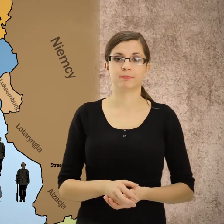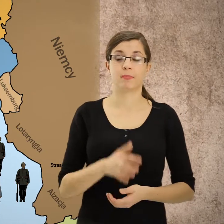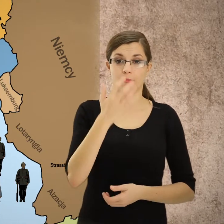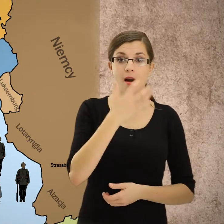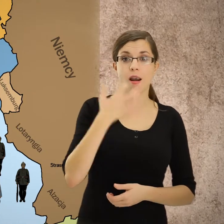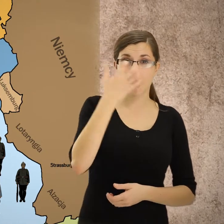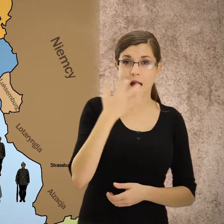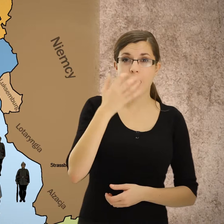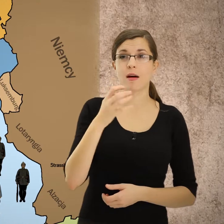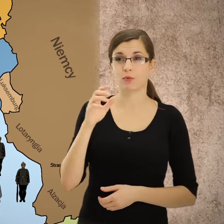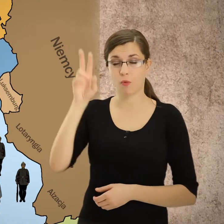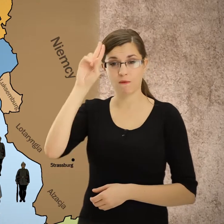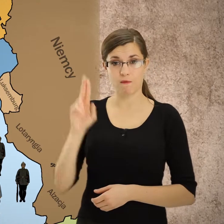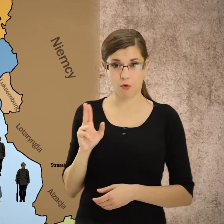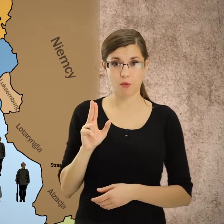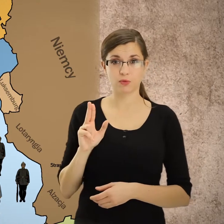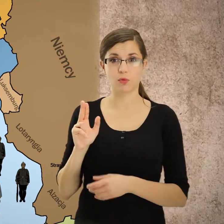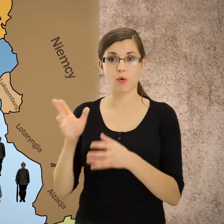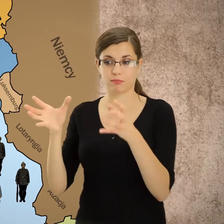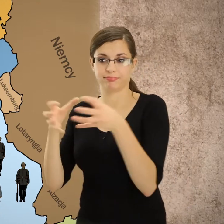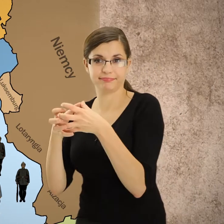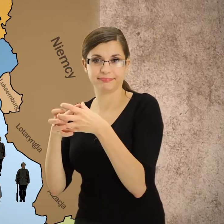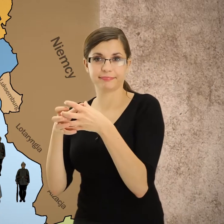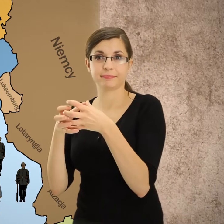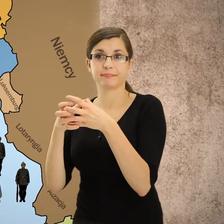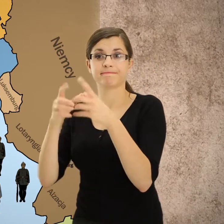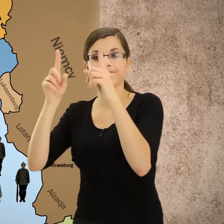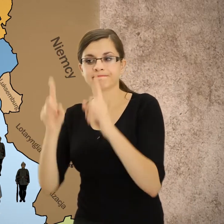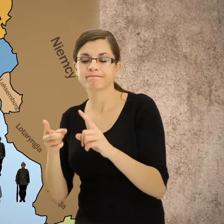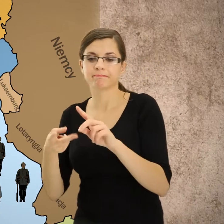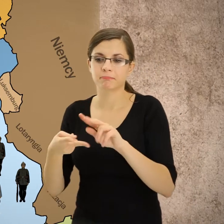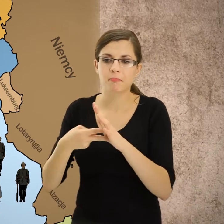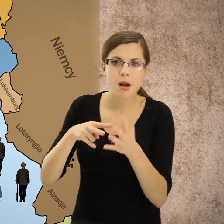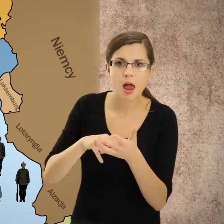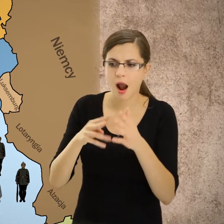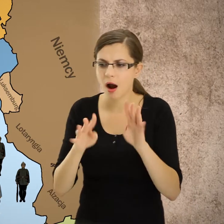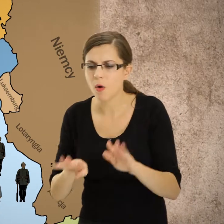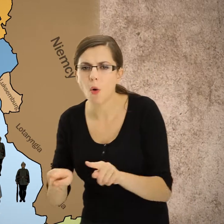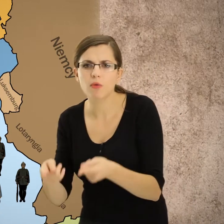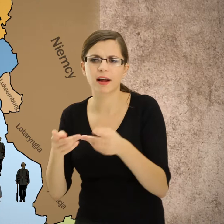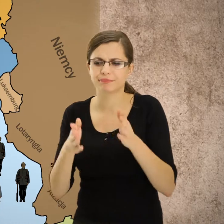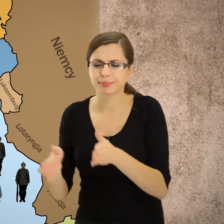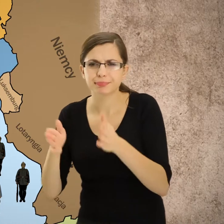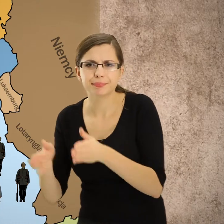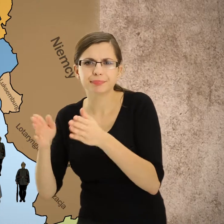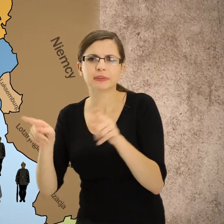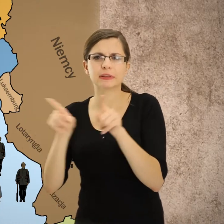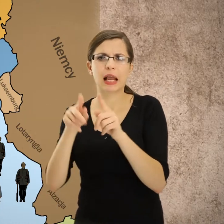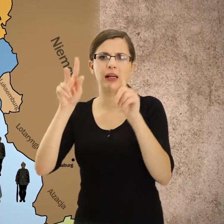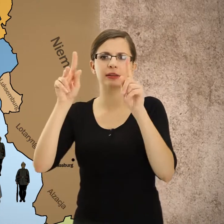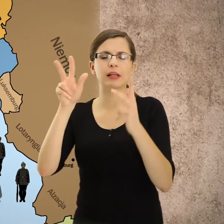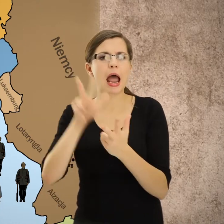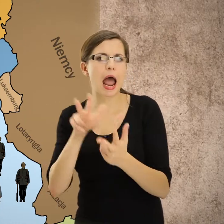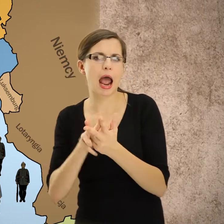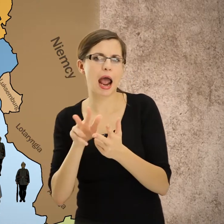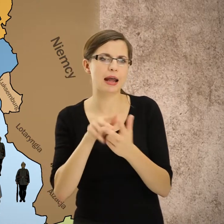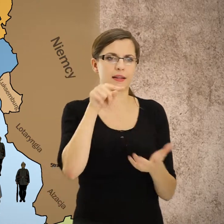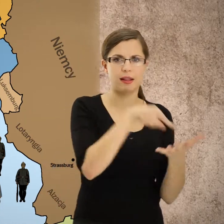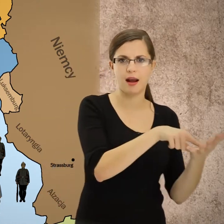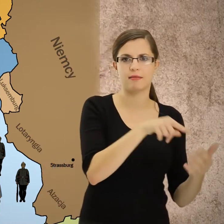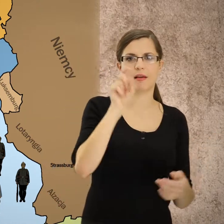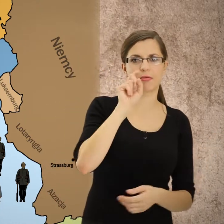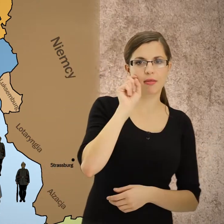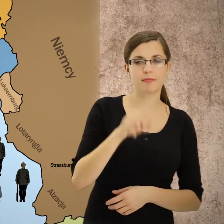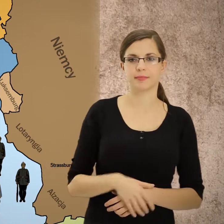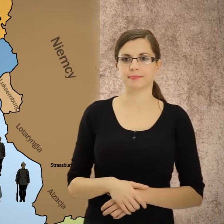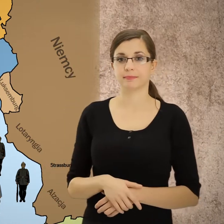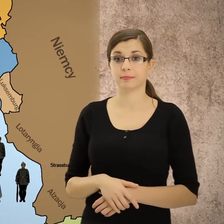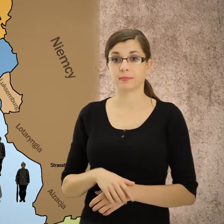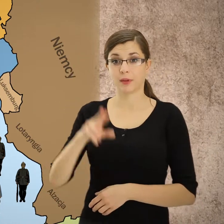Latem wojska sprzymierzone zorganizowały się i rozpoczęli kontrofensywę